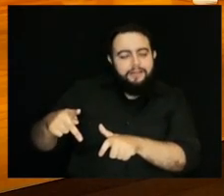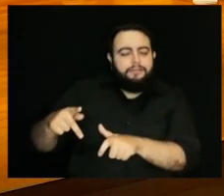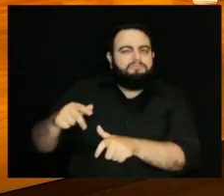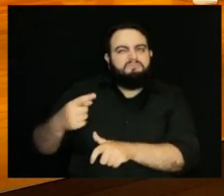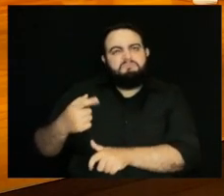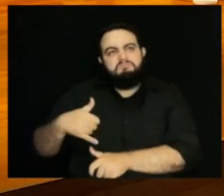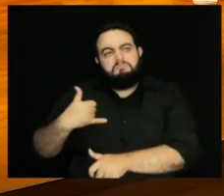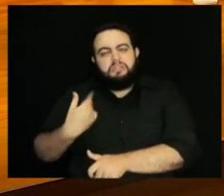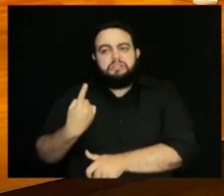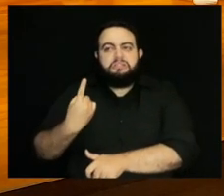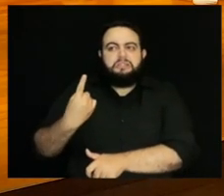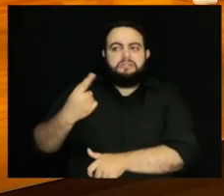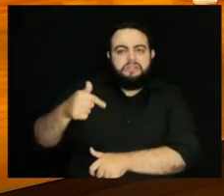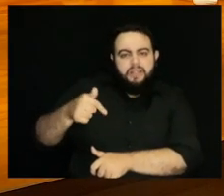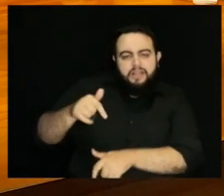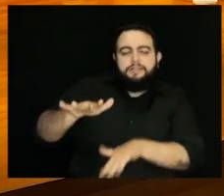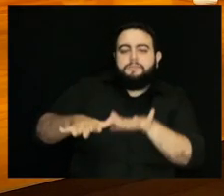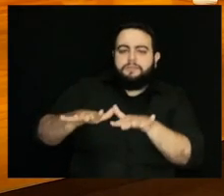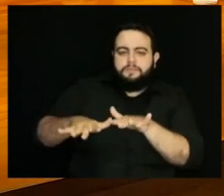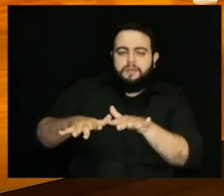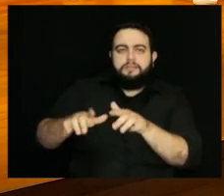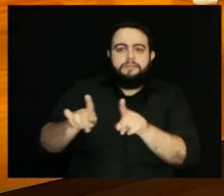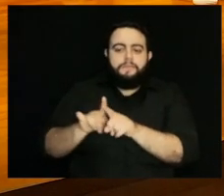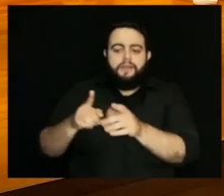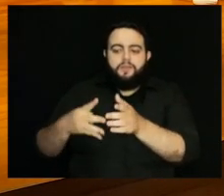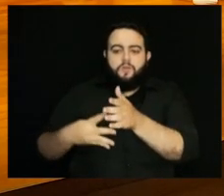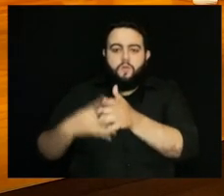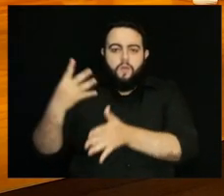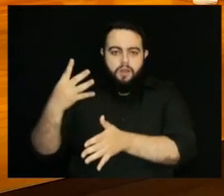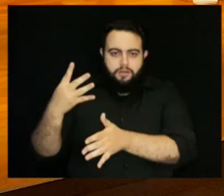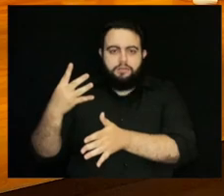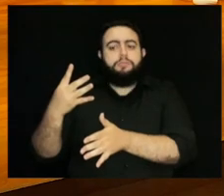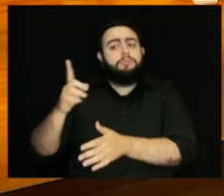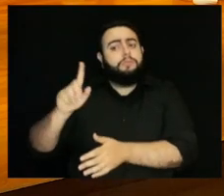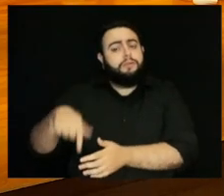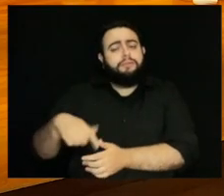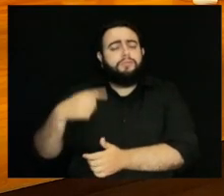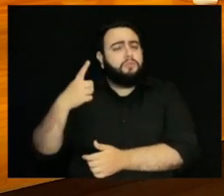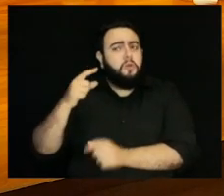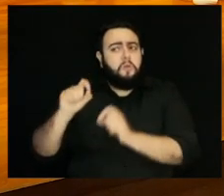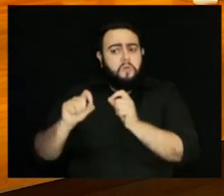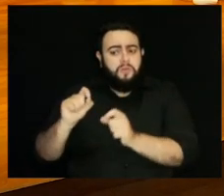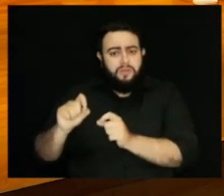E aí nos terceiro e no quarto discos dela, isso é muito louco, com 18 anos, ela tinha quatro discos